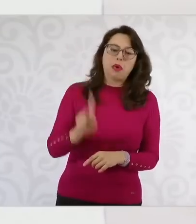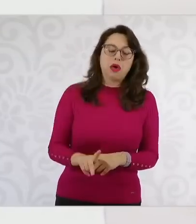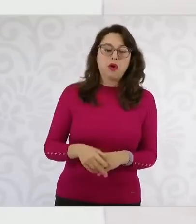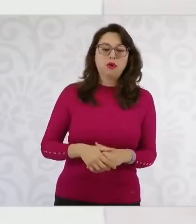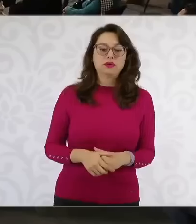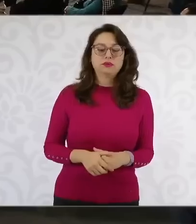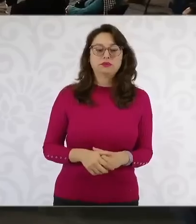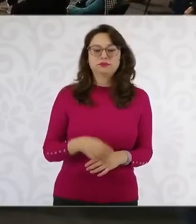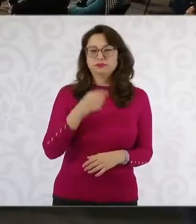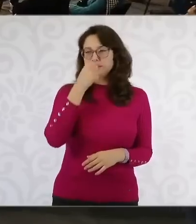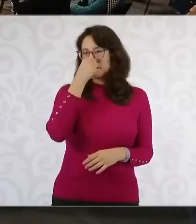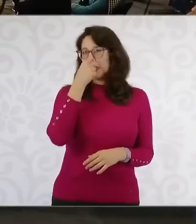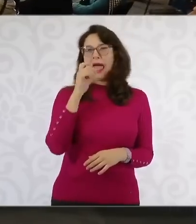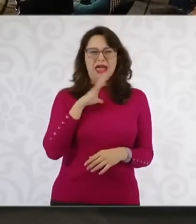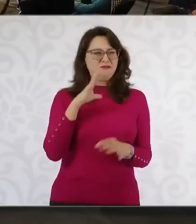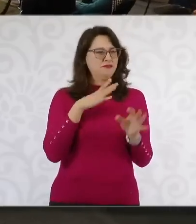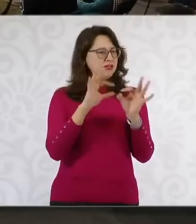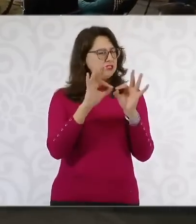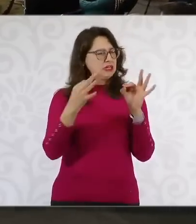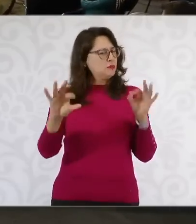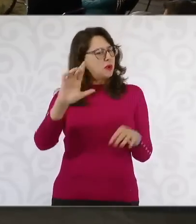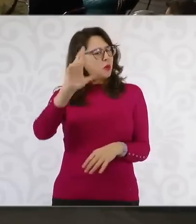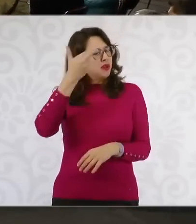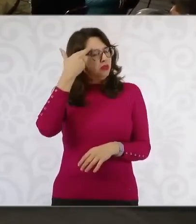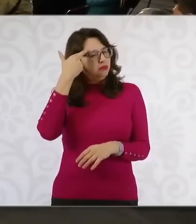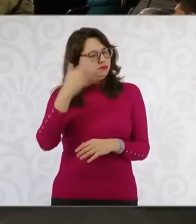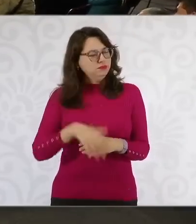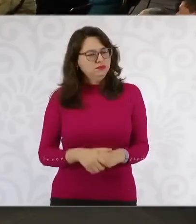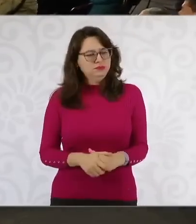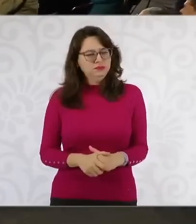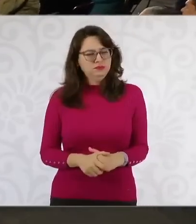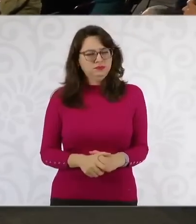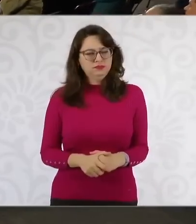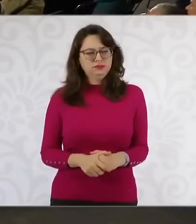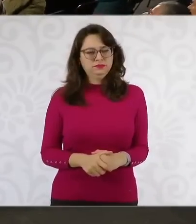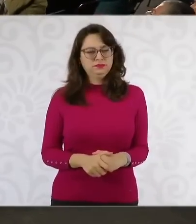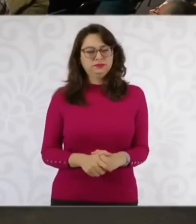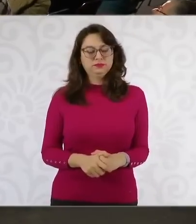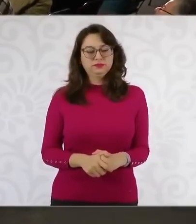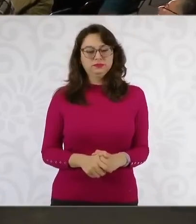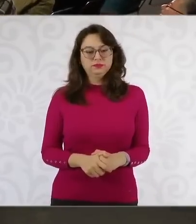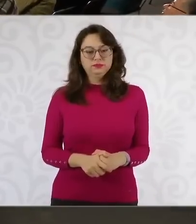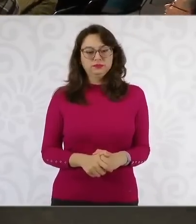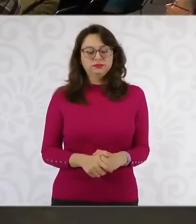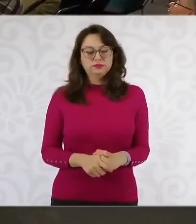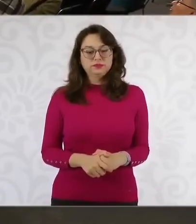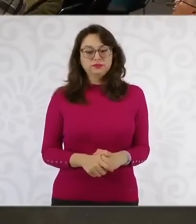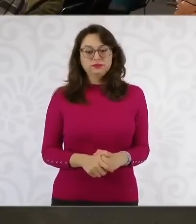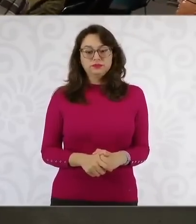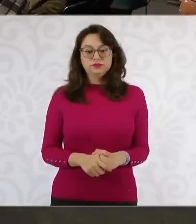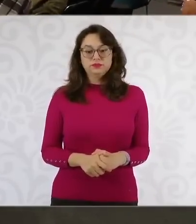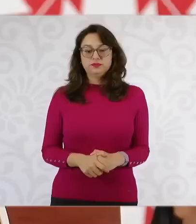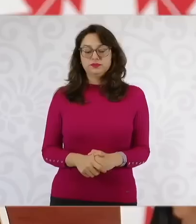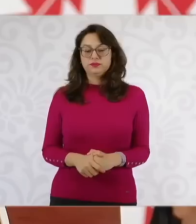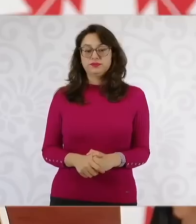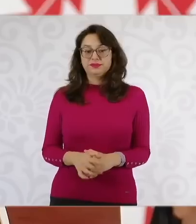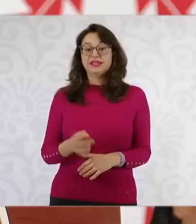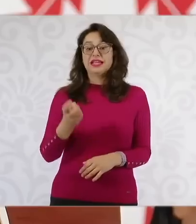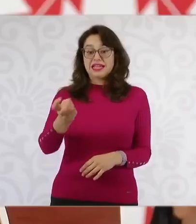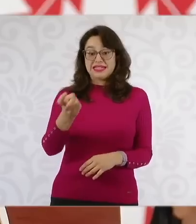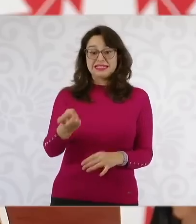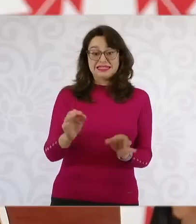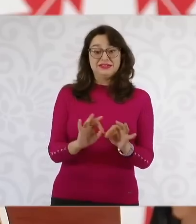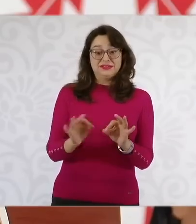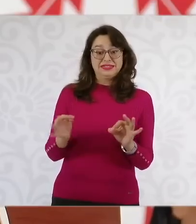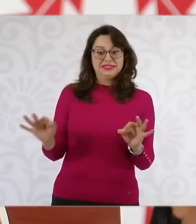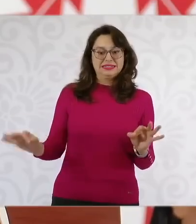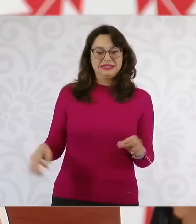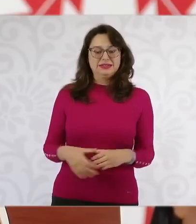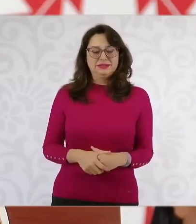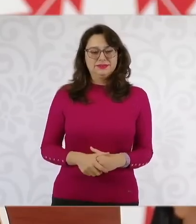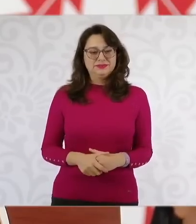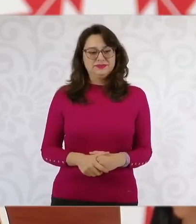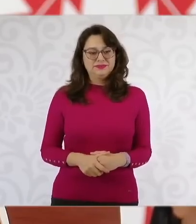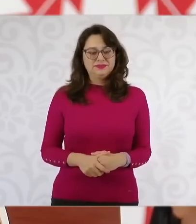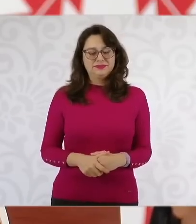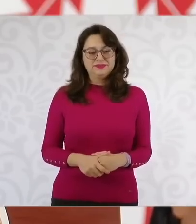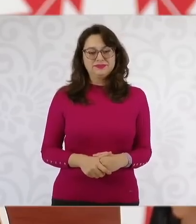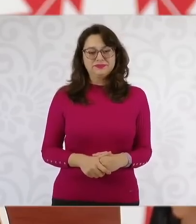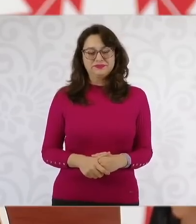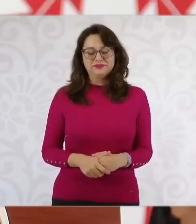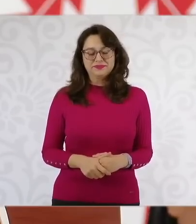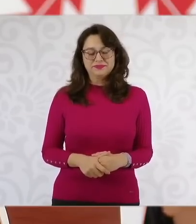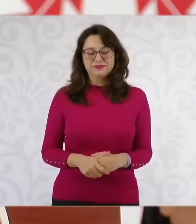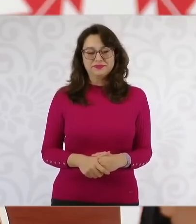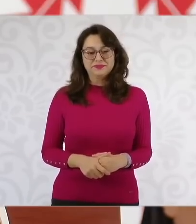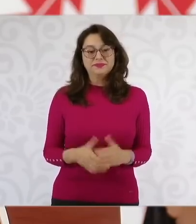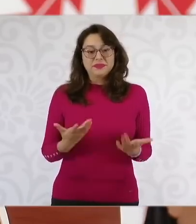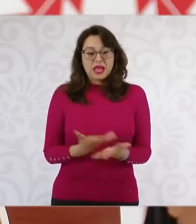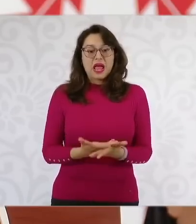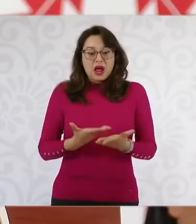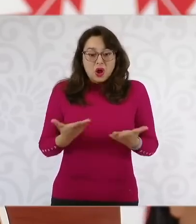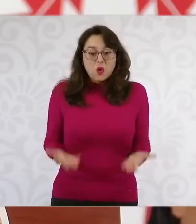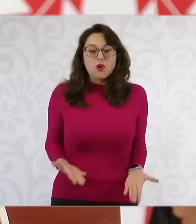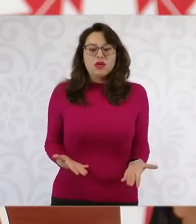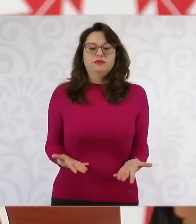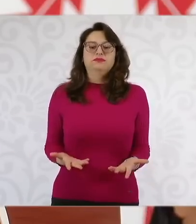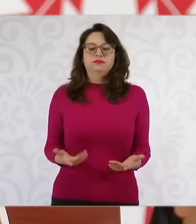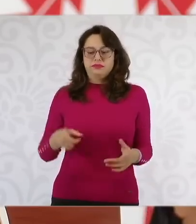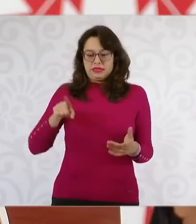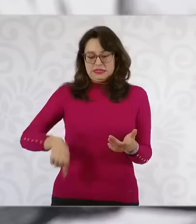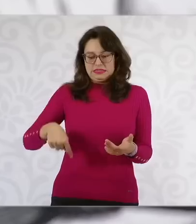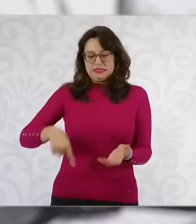aquel resfriado es y ahora lo que estamos haciendo es fortaleciendo la economía interna